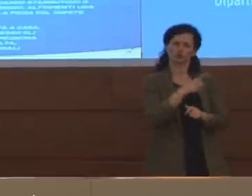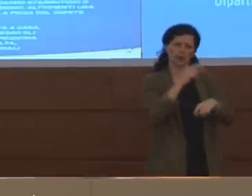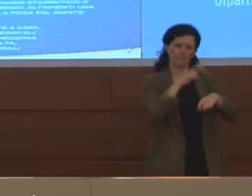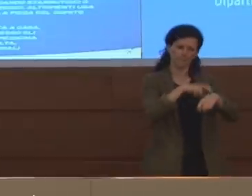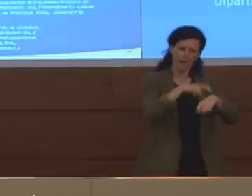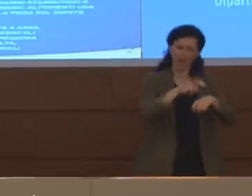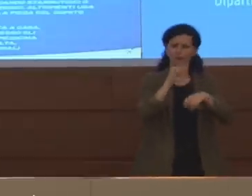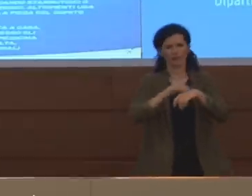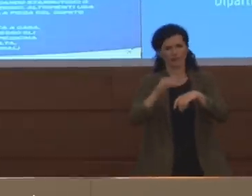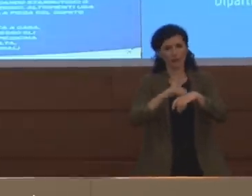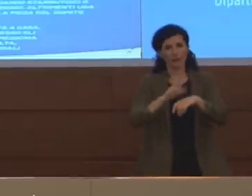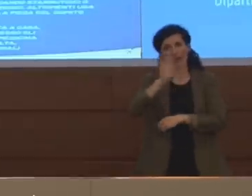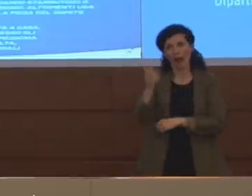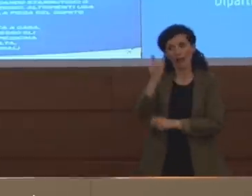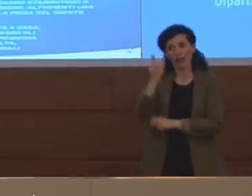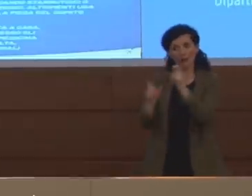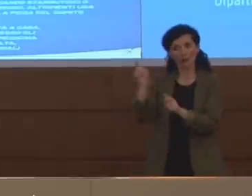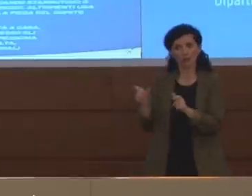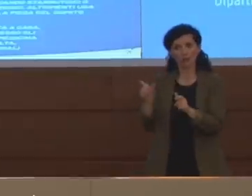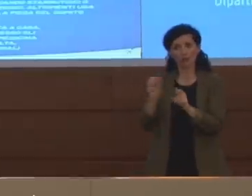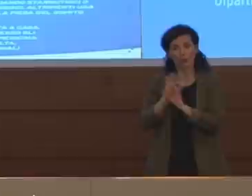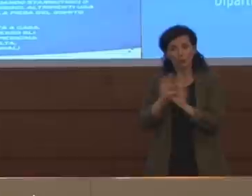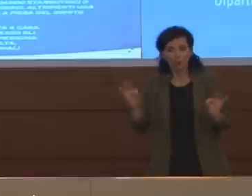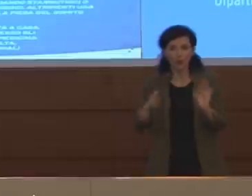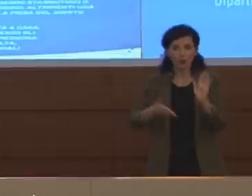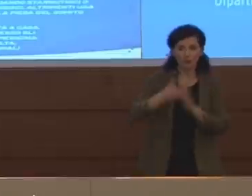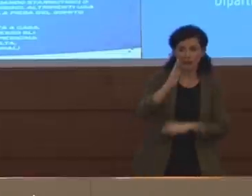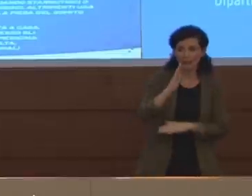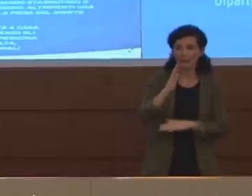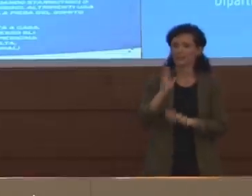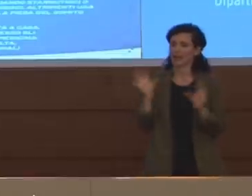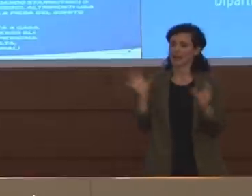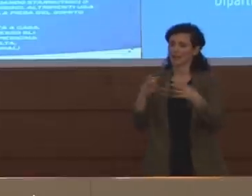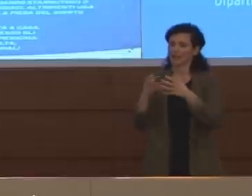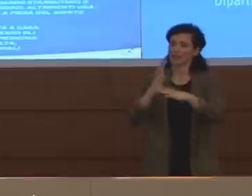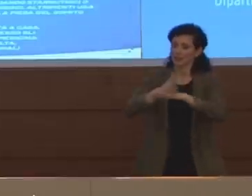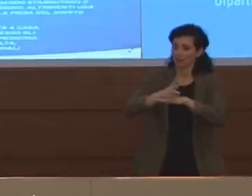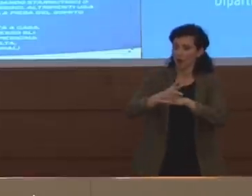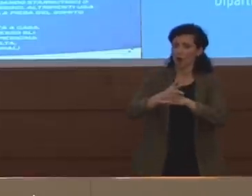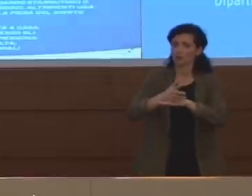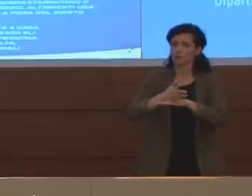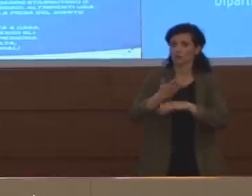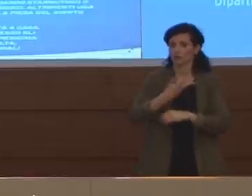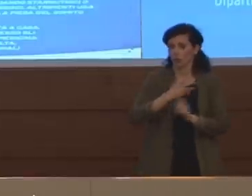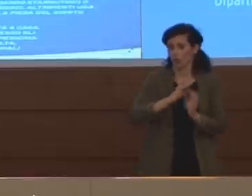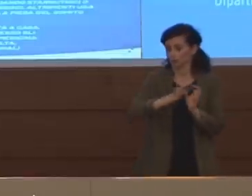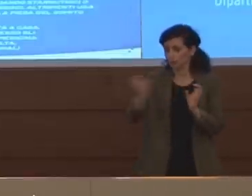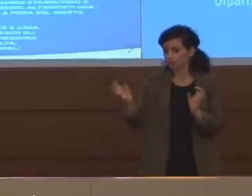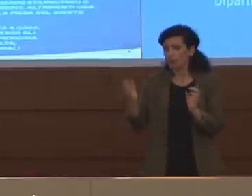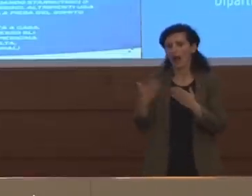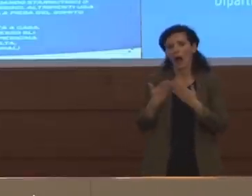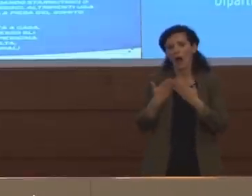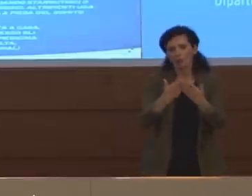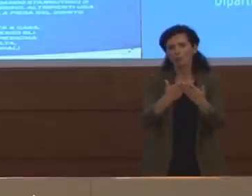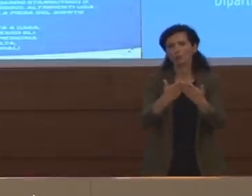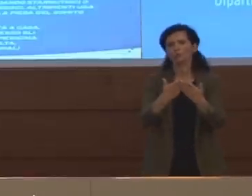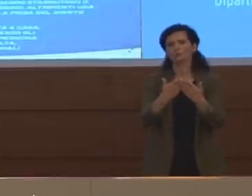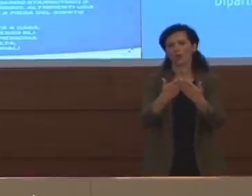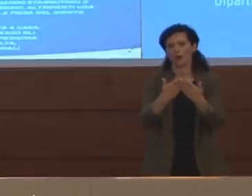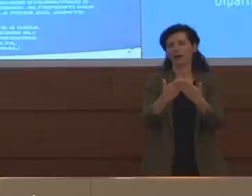Insomma, ecco, le task force diventeranno tante, in qualche modo aiuteranno le aree